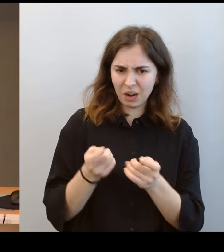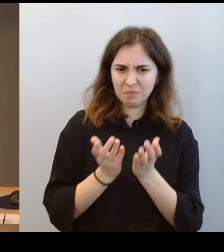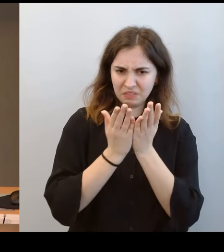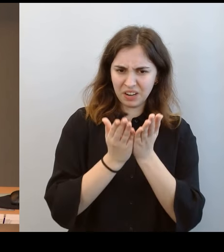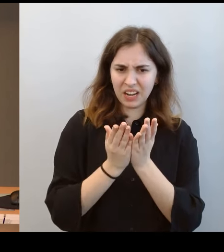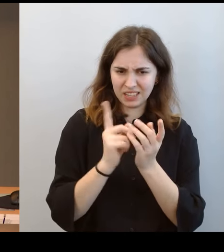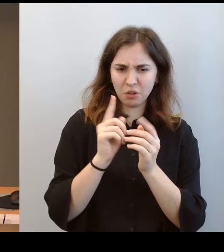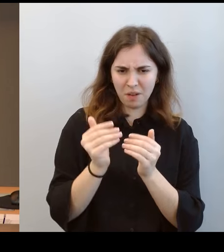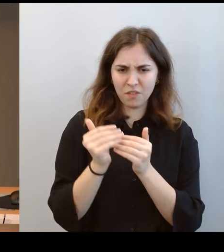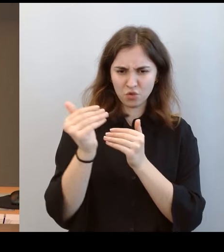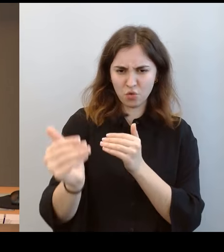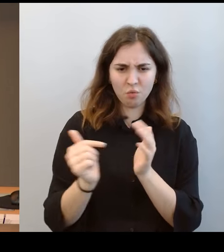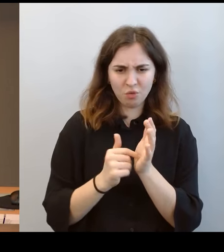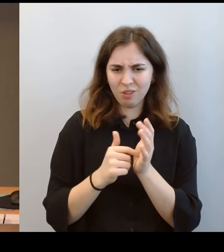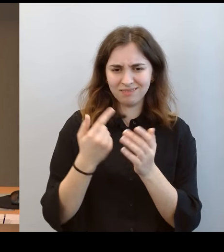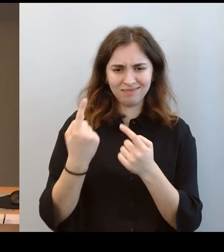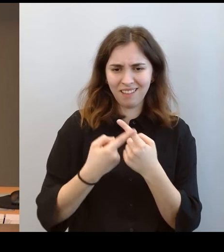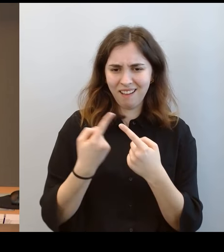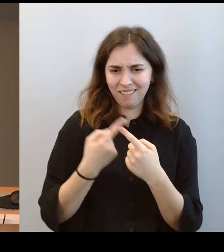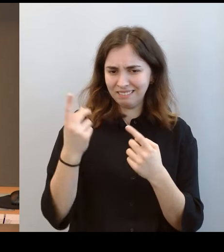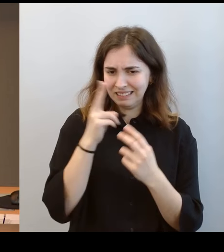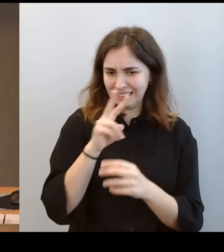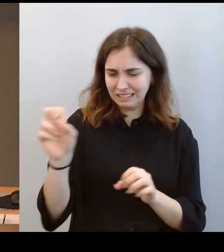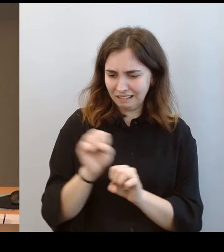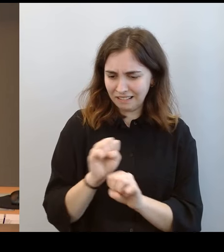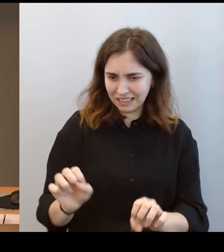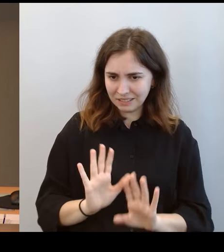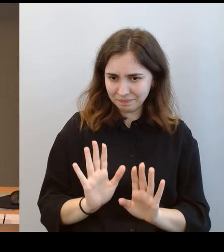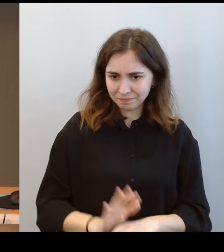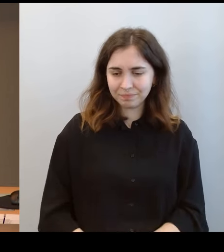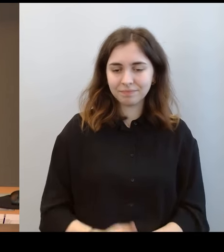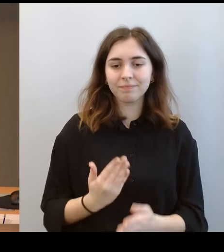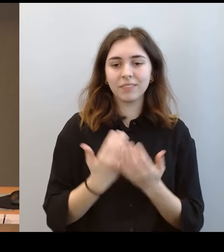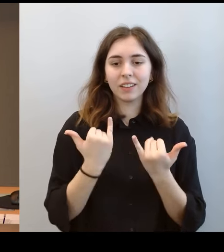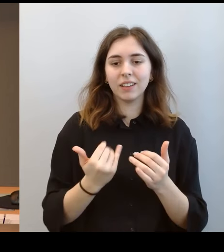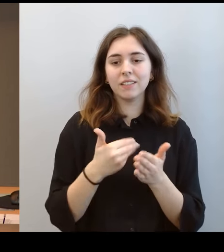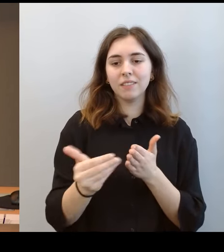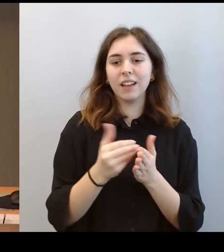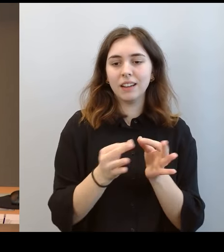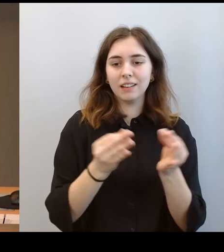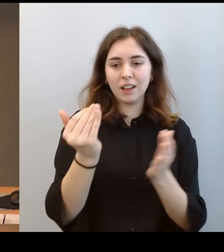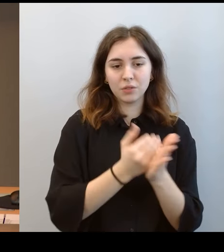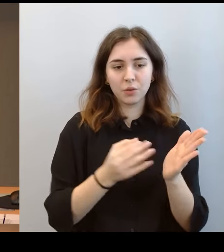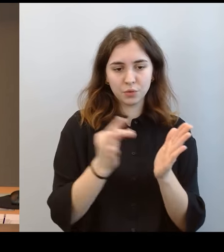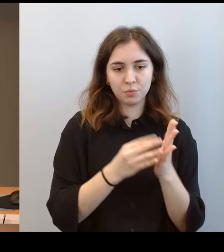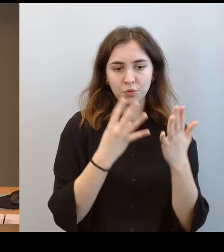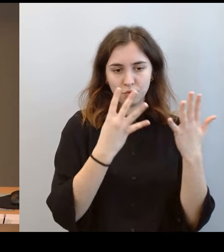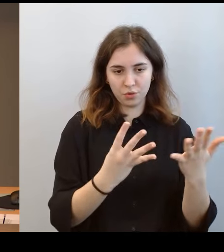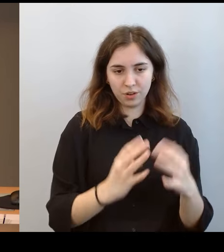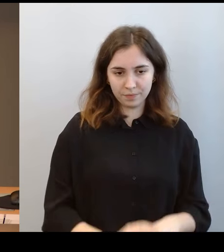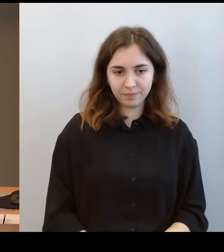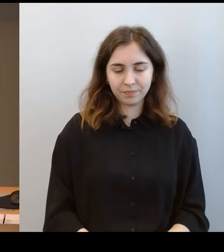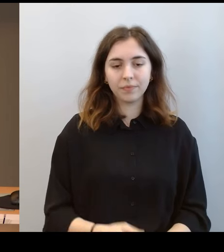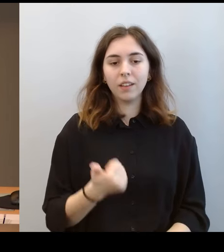lesbar sind und machen weiter mit dem Tagesordnungspunkt neun Wahl eines Mitglieds und eines stellvertretenden Mitglieds des Kuratoriums